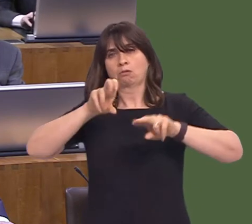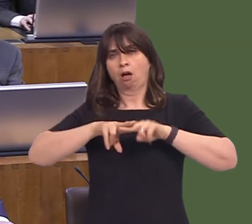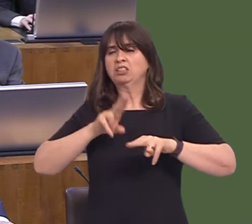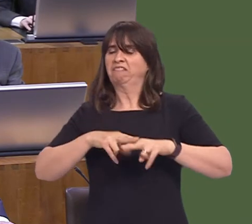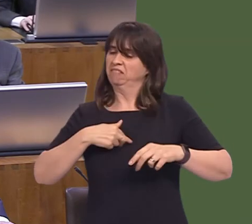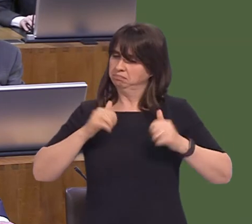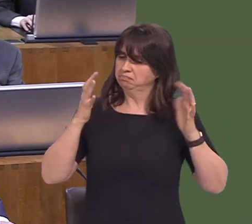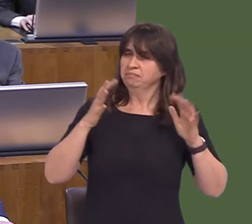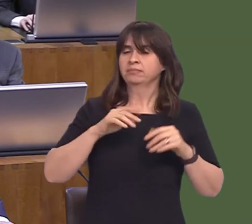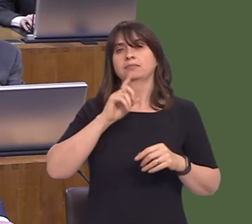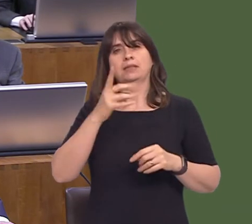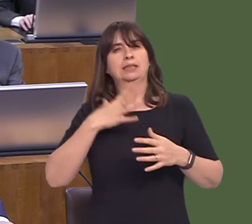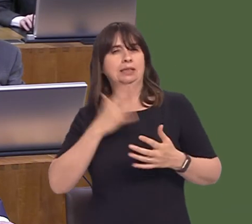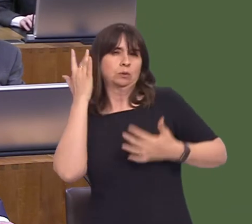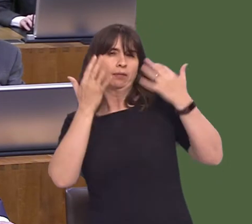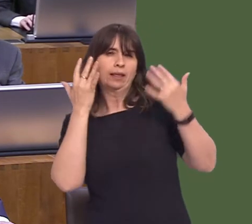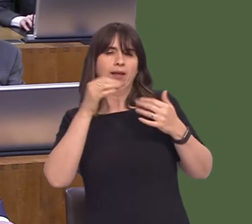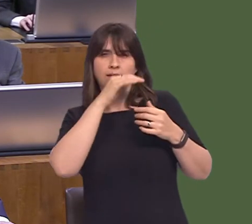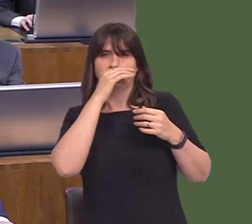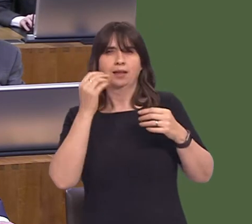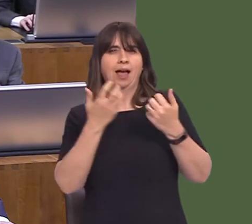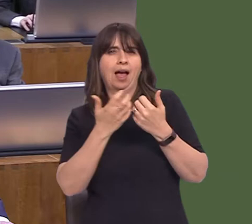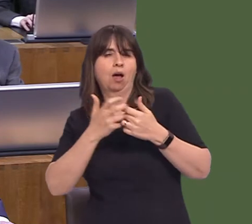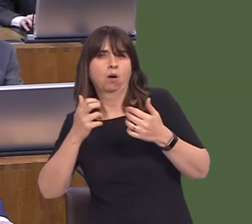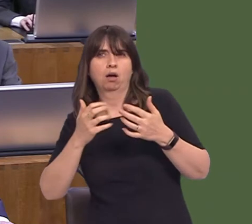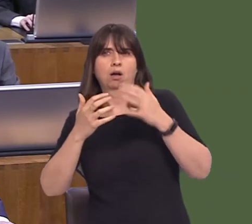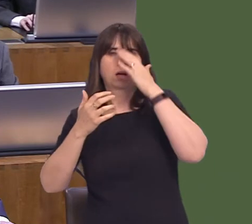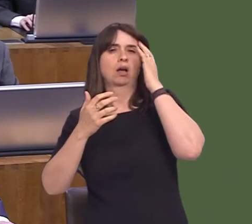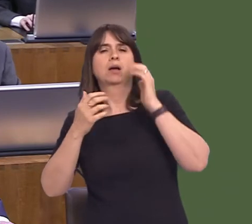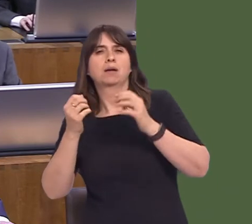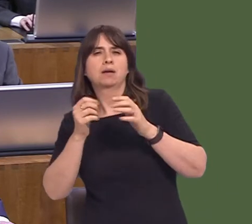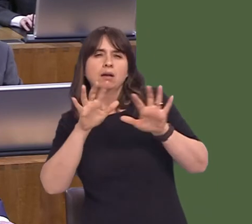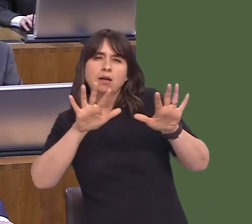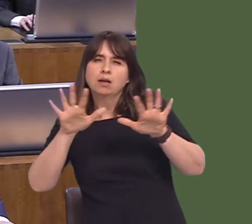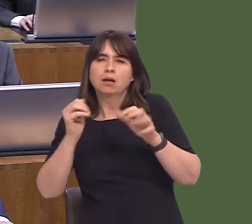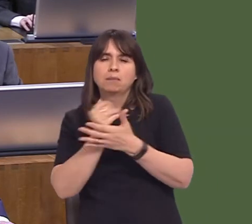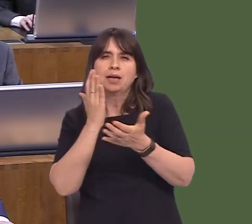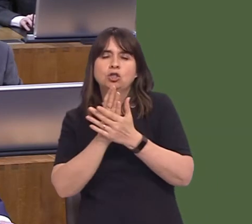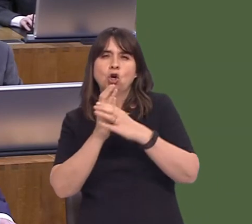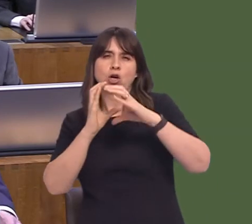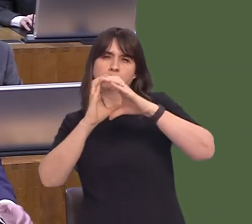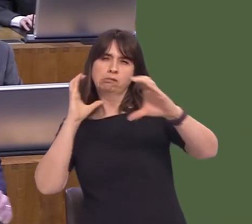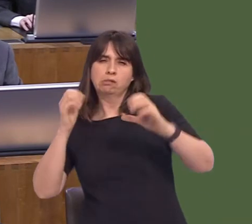y gallwn ni yn y pen draw sicrhau bod y cerbydau sydd yn rhedeg y gwasanaeth yn cael eu gwella